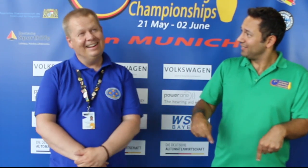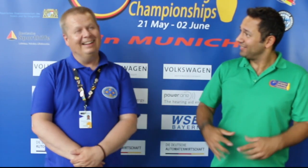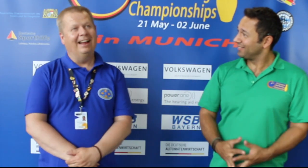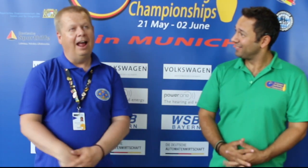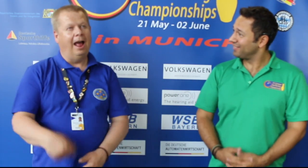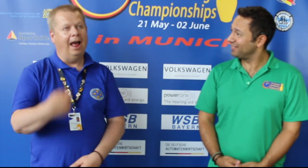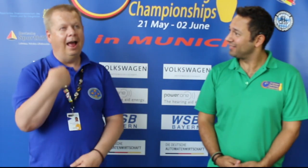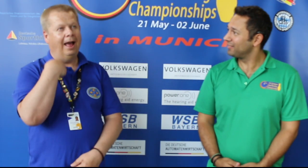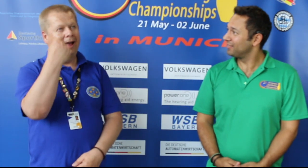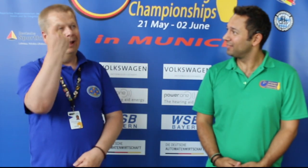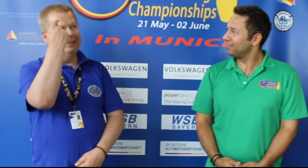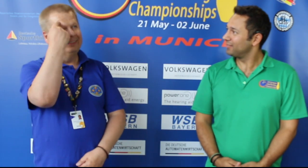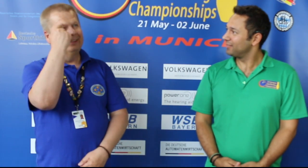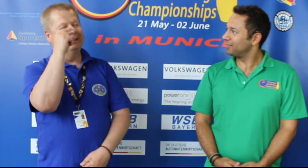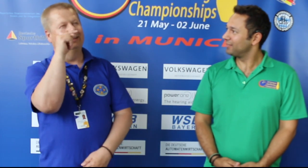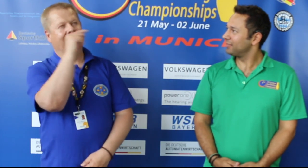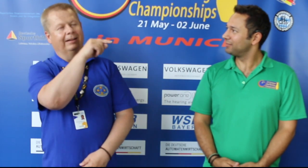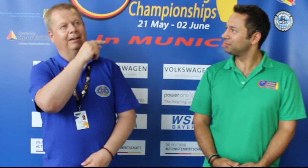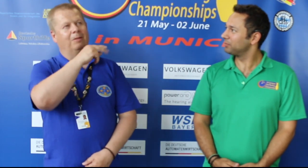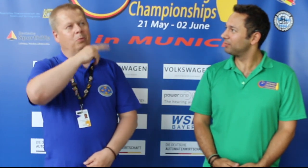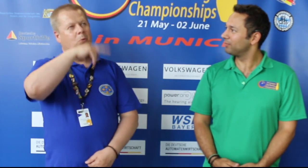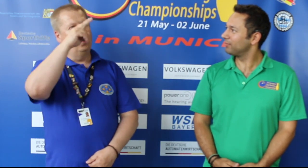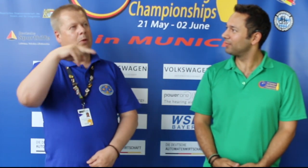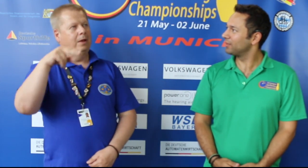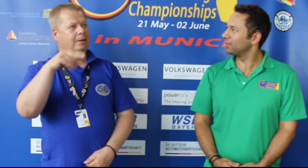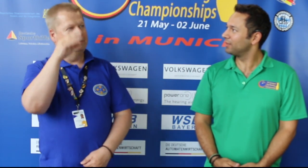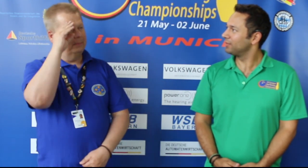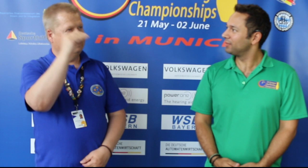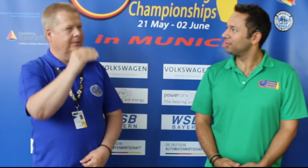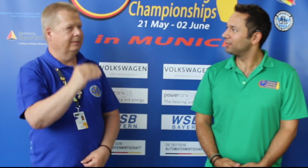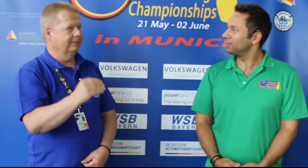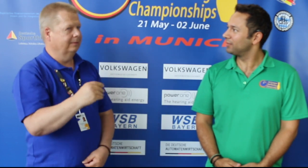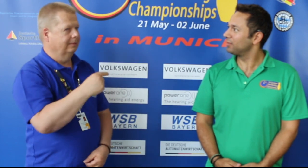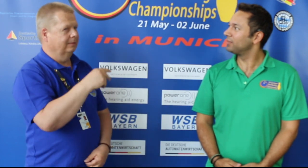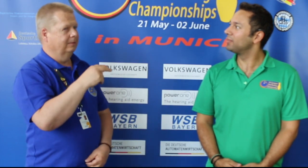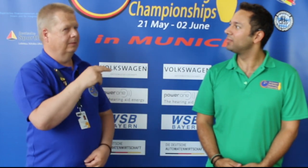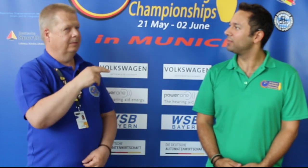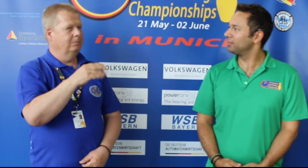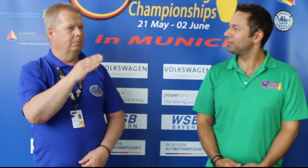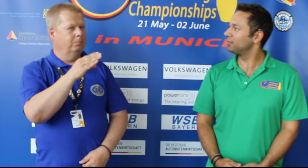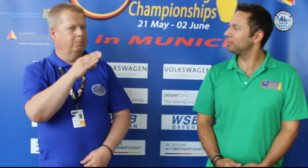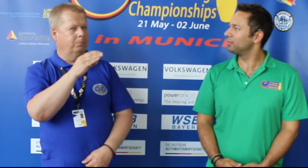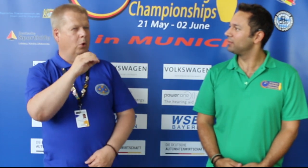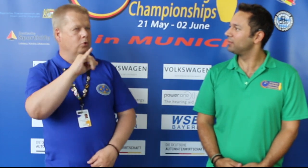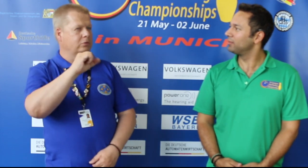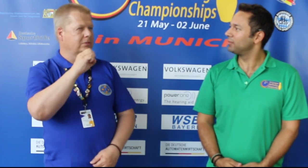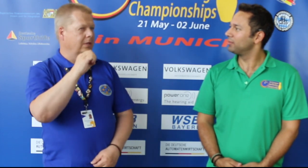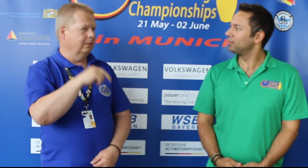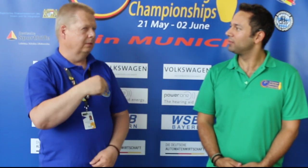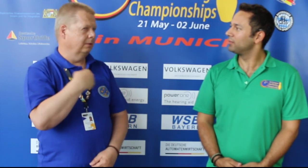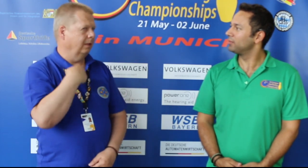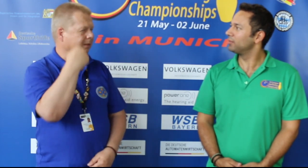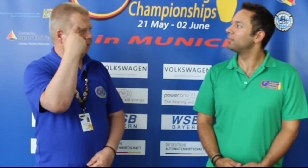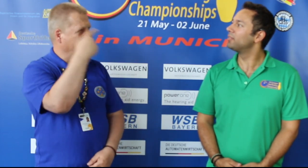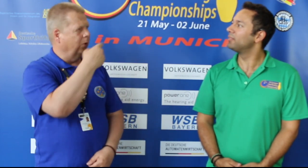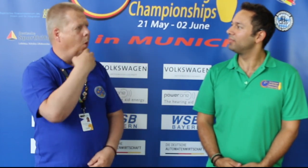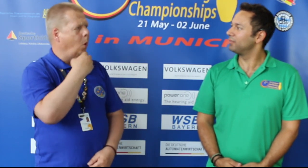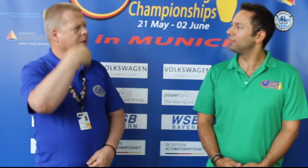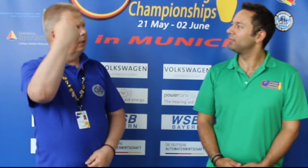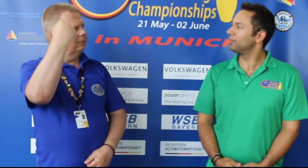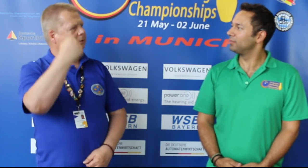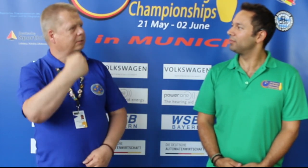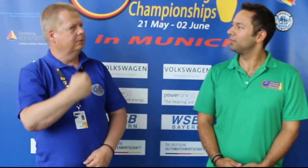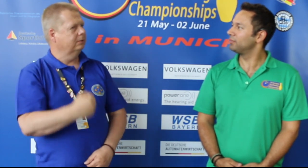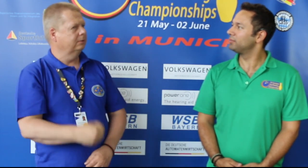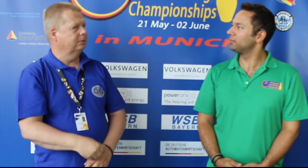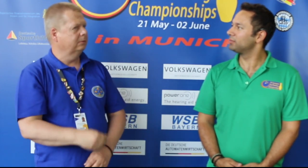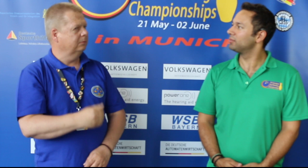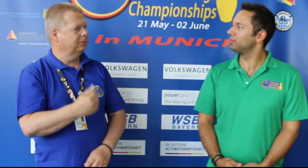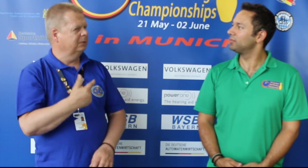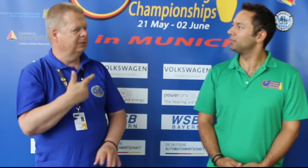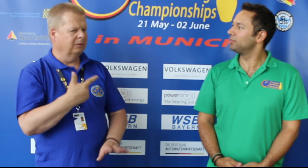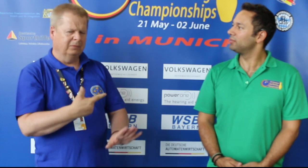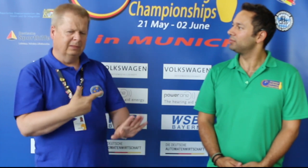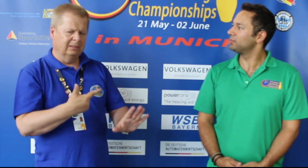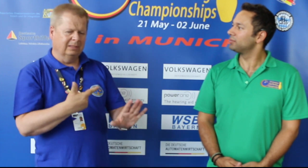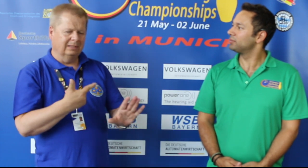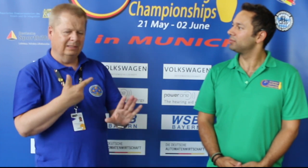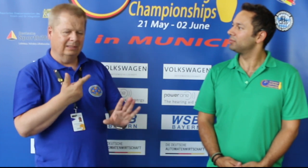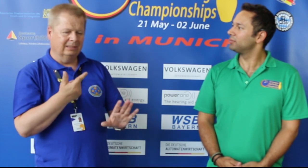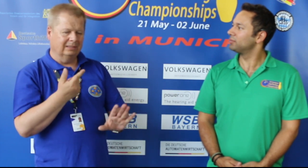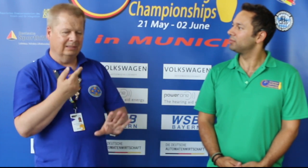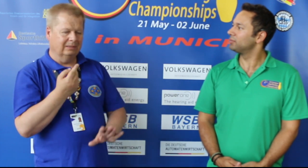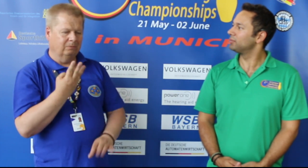Ja, ich denke er kommt aus Norwegen und ist 74 Jahre alt.